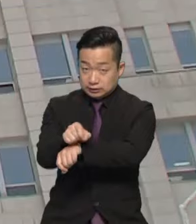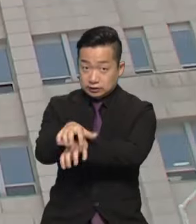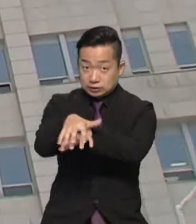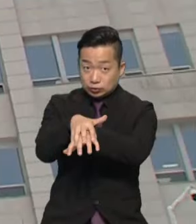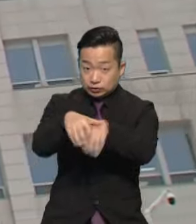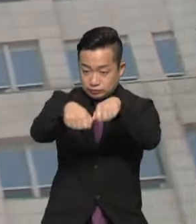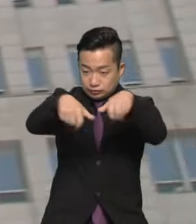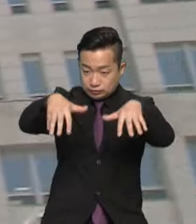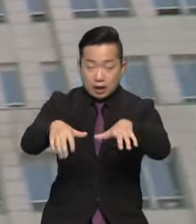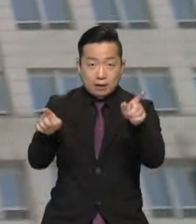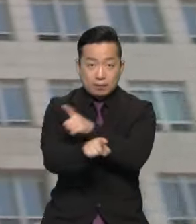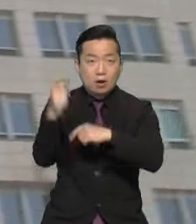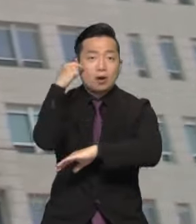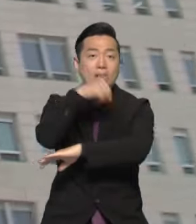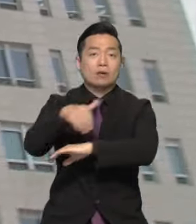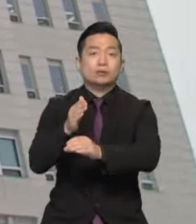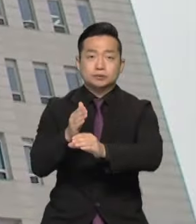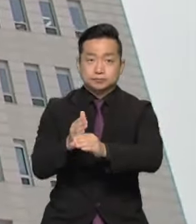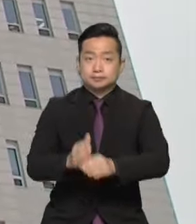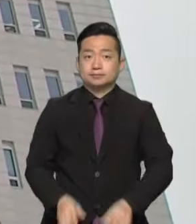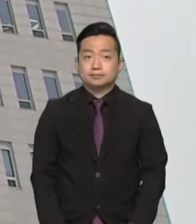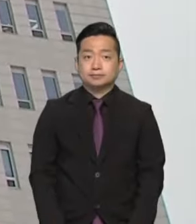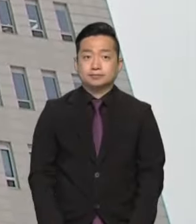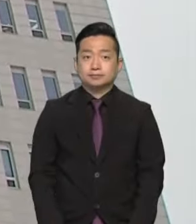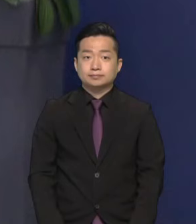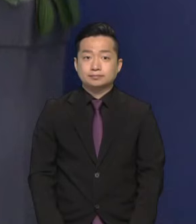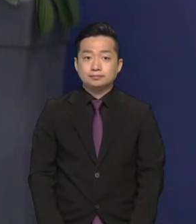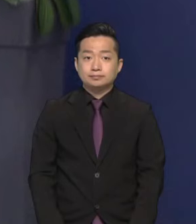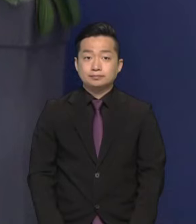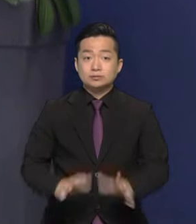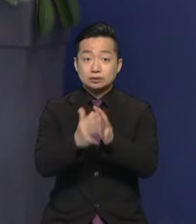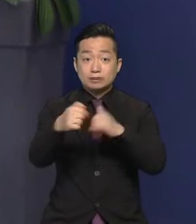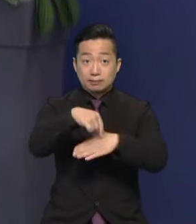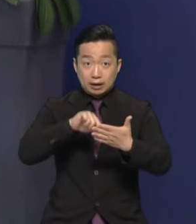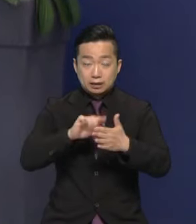검토 중인 것으로 전해졌습니다. 민심을 정확히 전달하기 위한 민정수석의